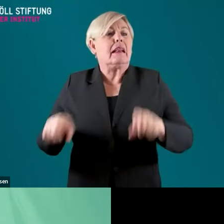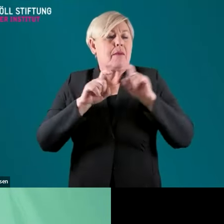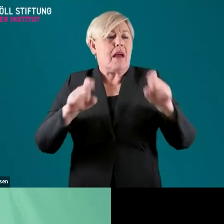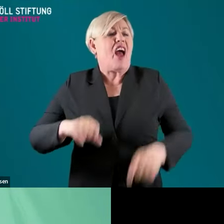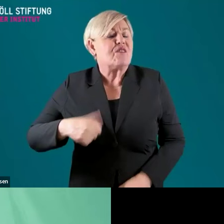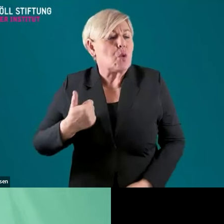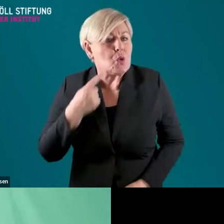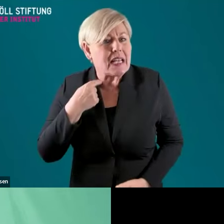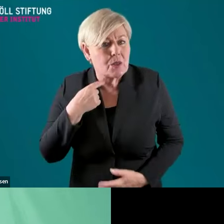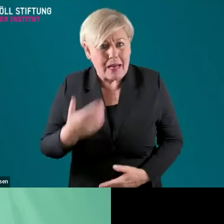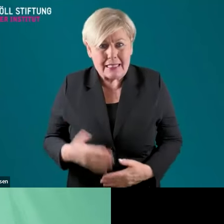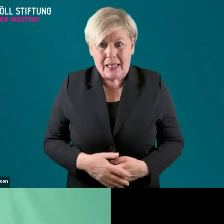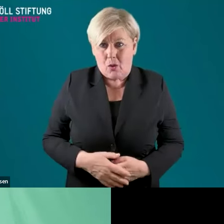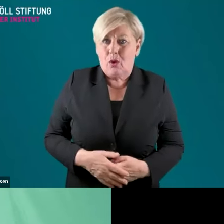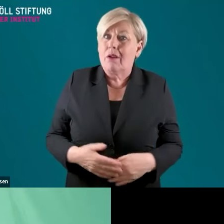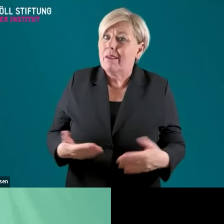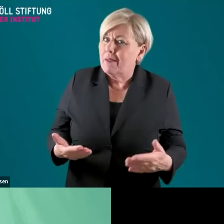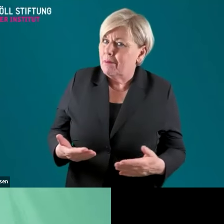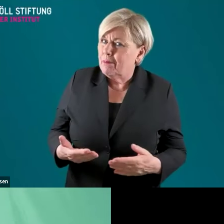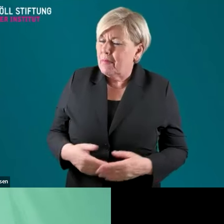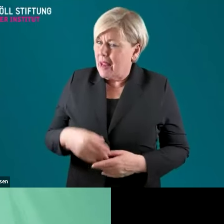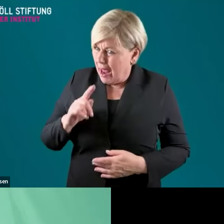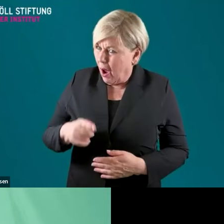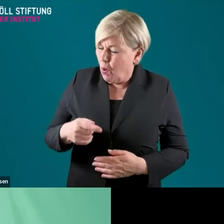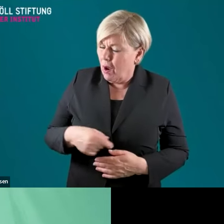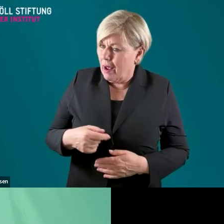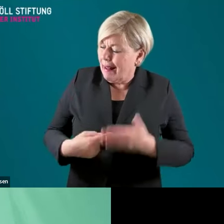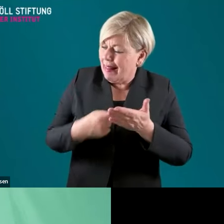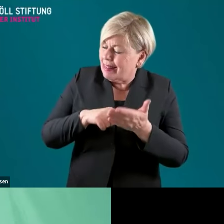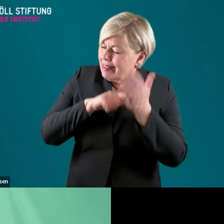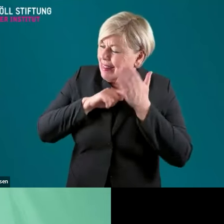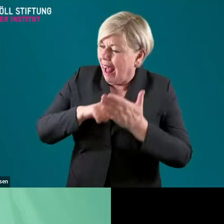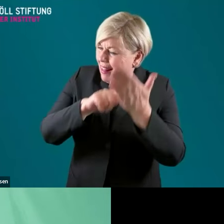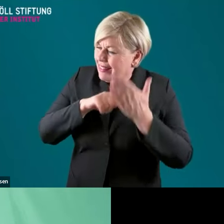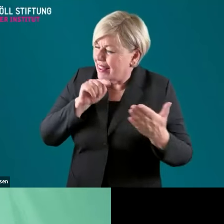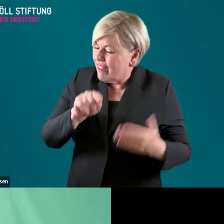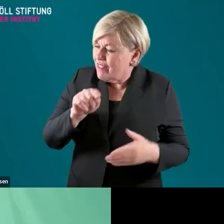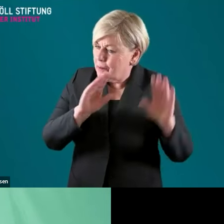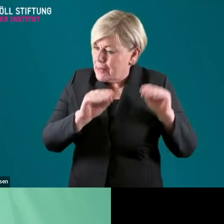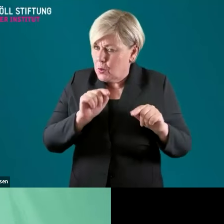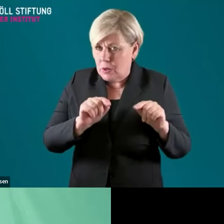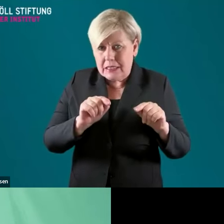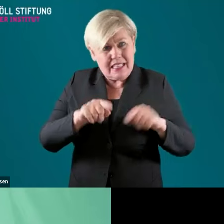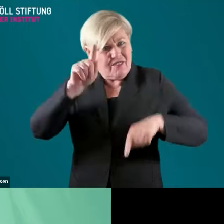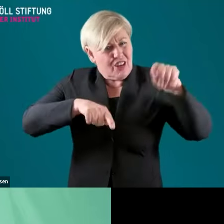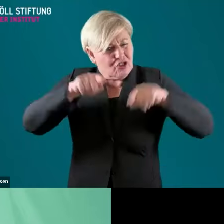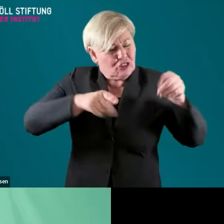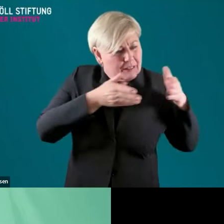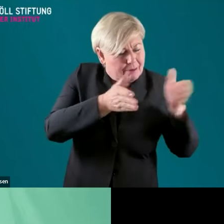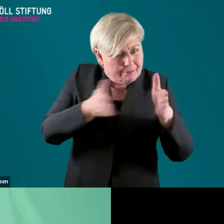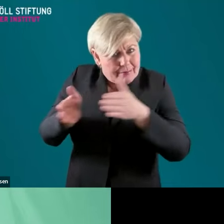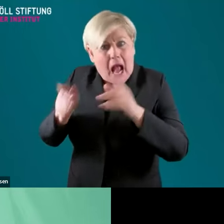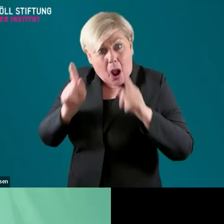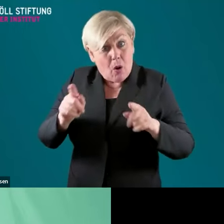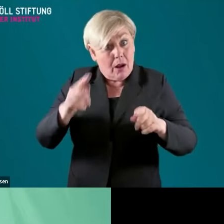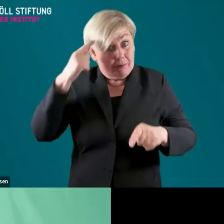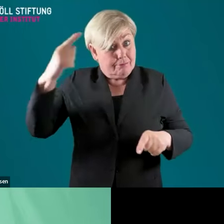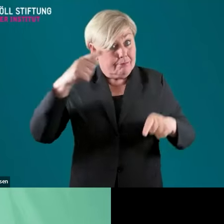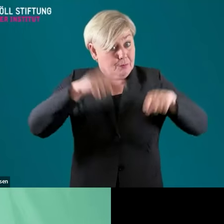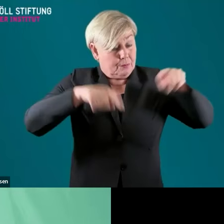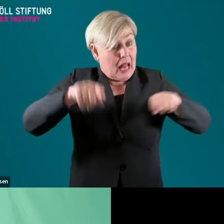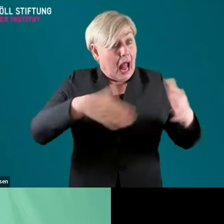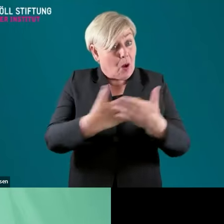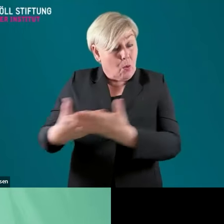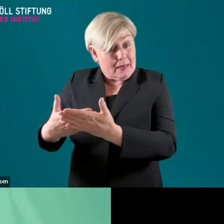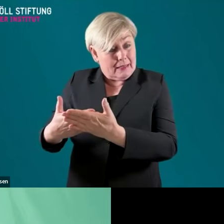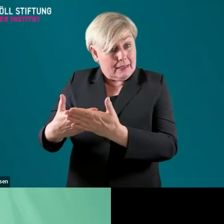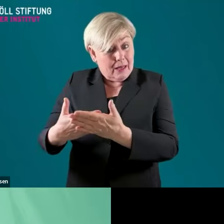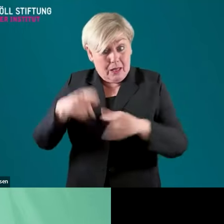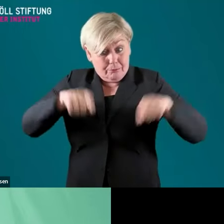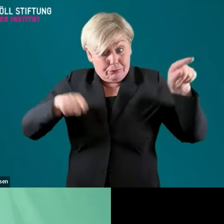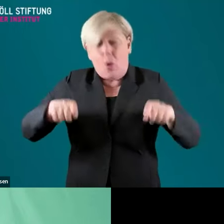Da war die Frage, ob die Narrative, die da verwendet werden, ob diese verschiedenen Strömungen das auch unterschiedlich argumentieren oder gleich argumentieren?